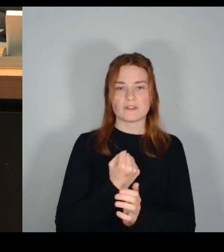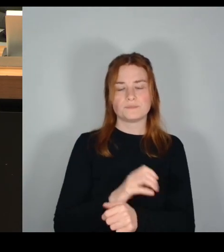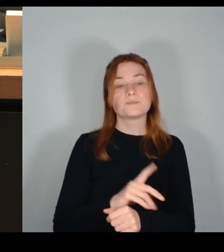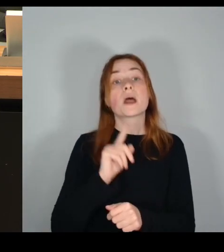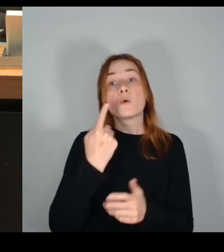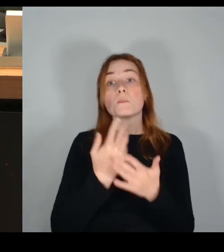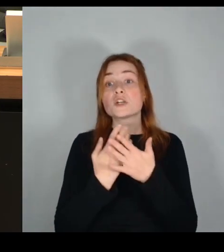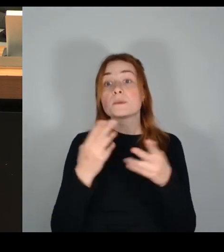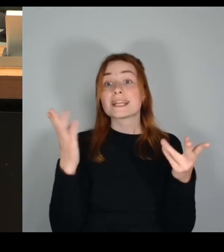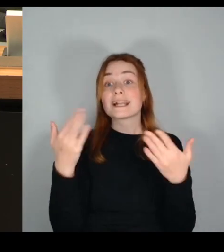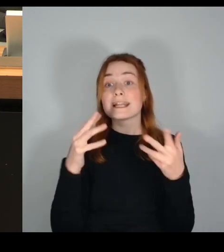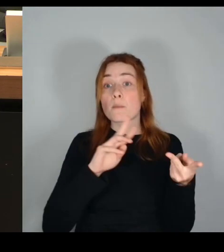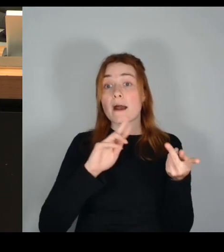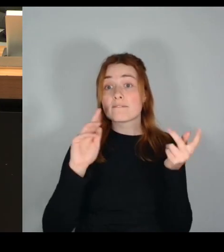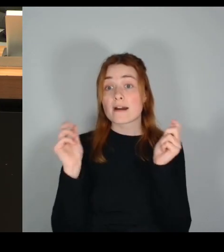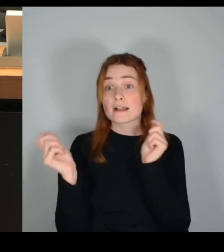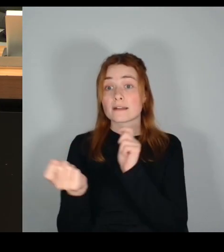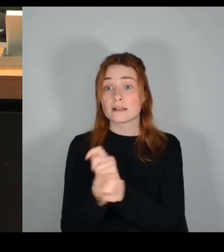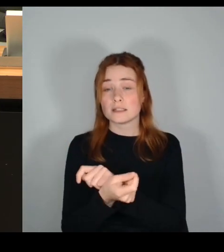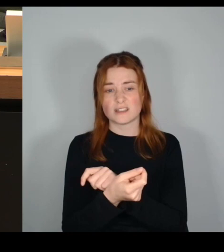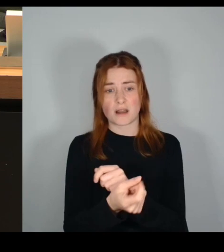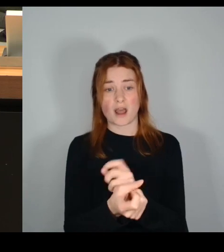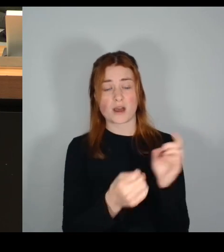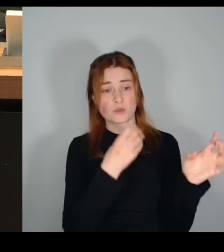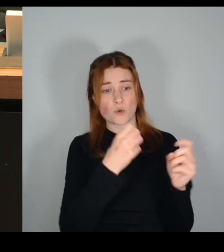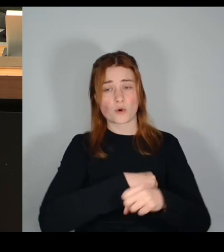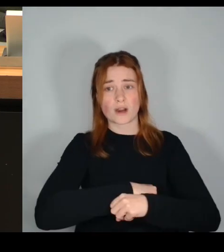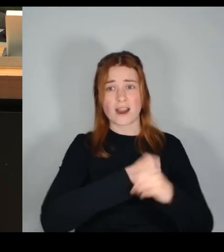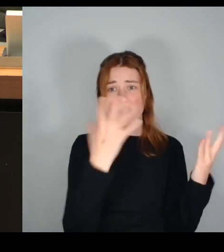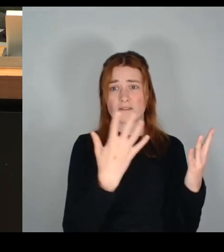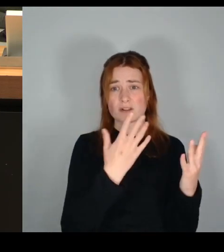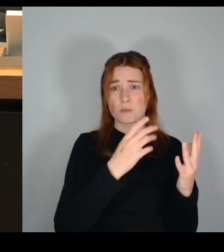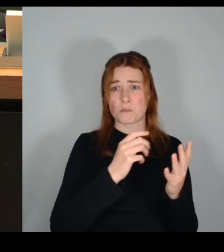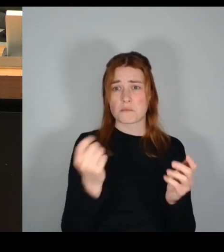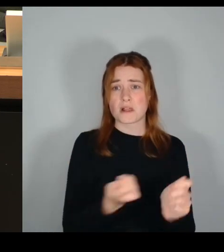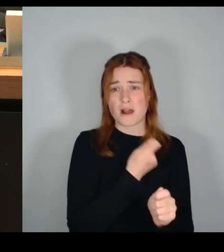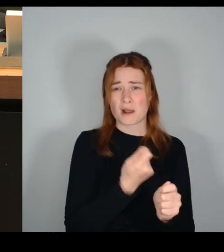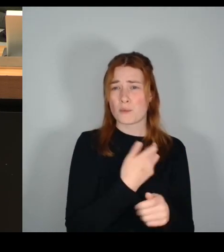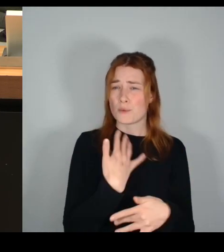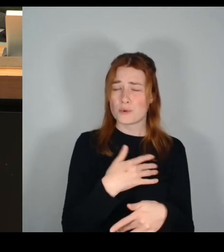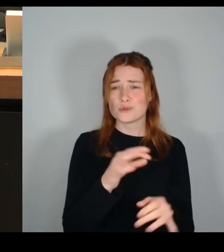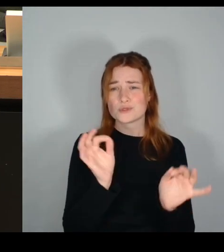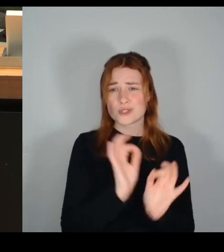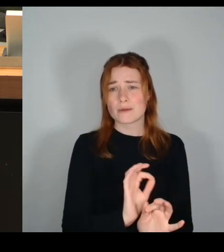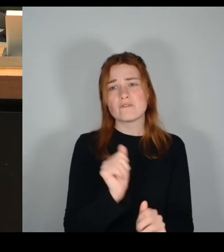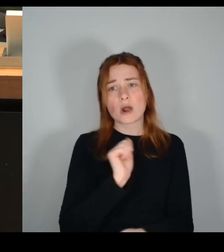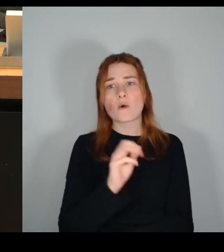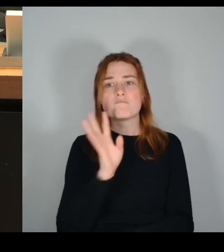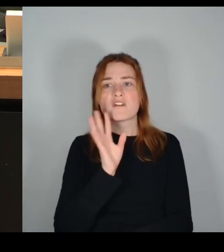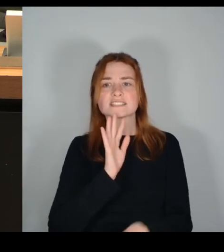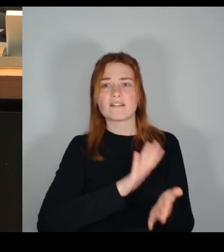für die Kühlung immens viel Wasser brauchen. 2022 musste deswegen Frankreich zum einen aufgrund von Wassermangel